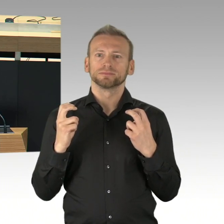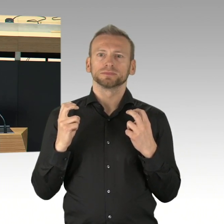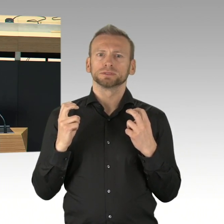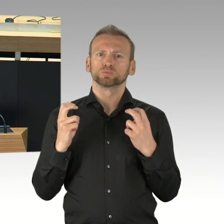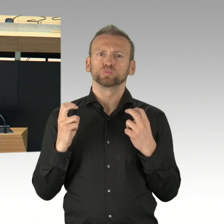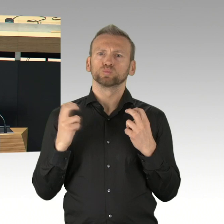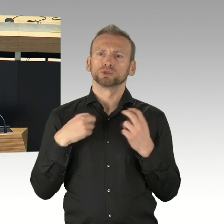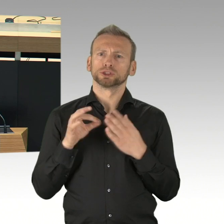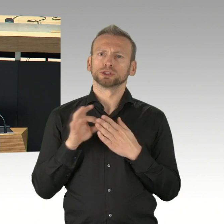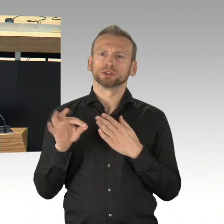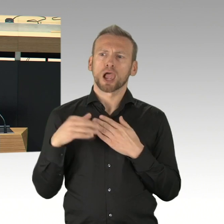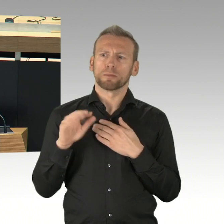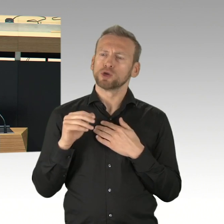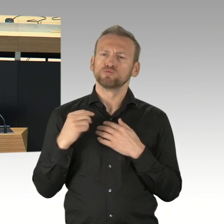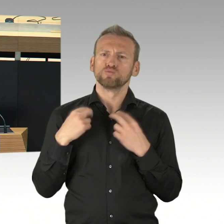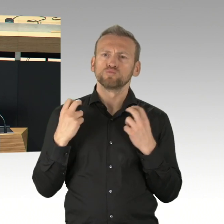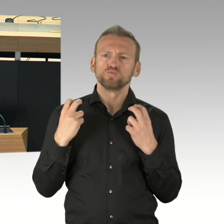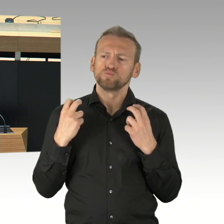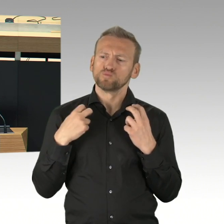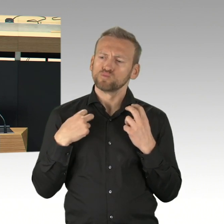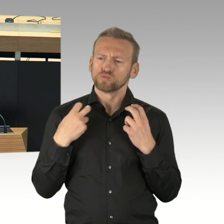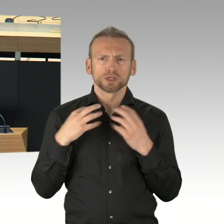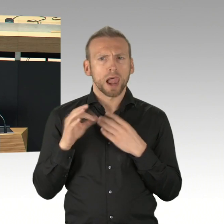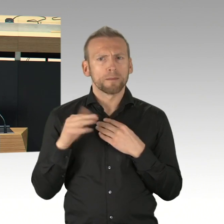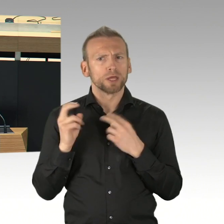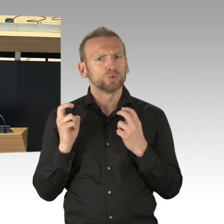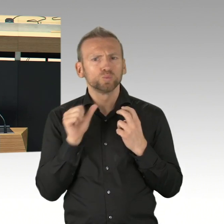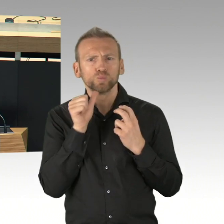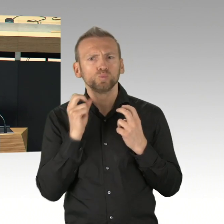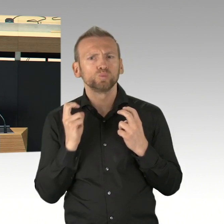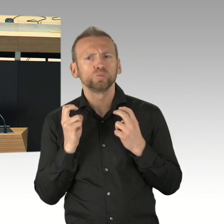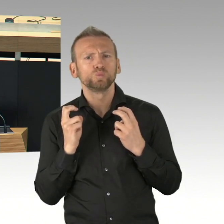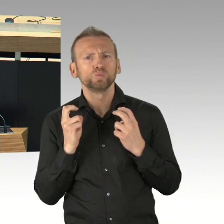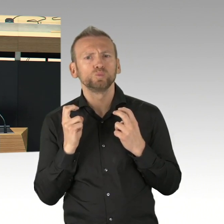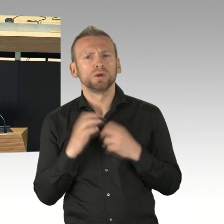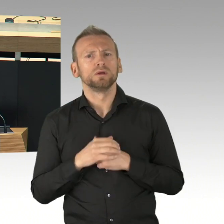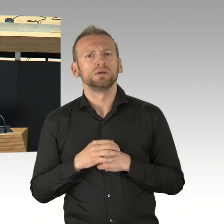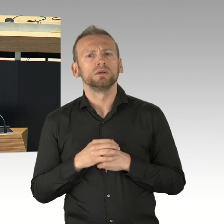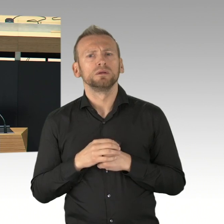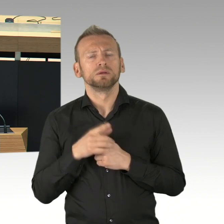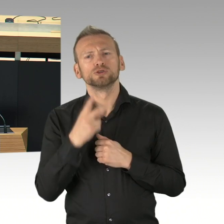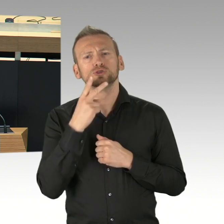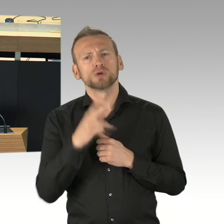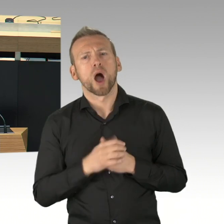15 Prozent in drei Jahren und dann noch orientiert am Mietspiegel. Das alles zusammen begrenzt die Mieterhöhung ganz erheblich.